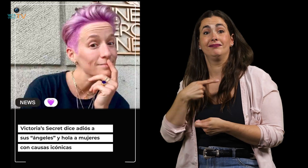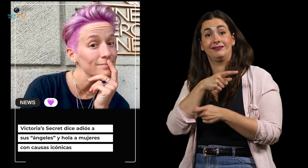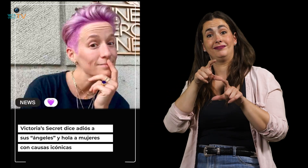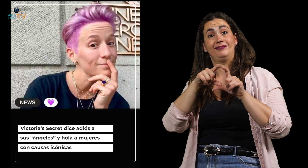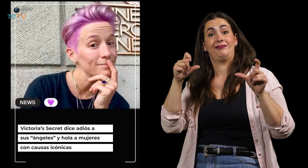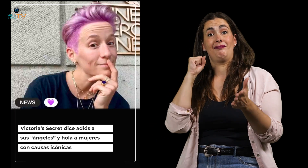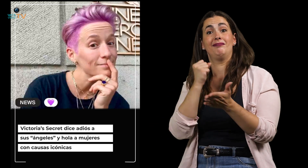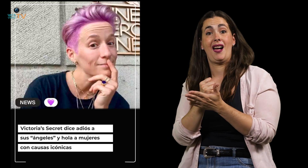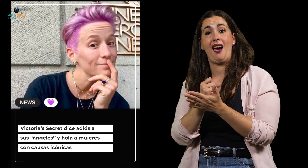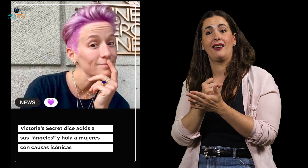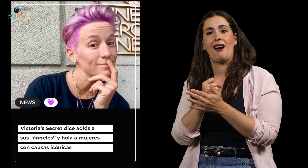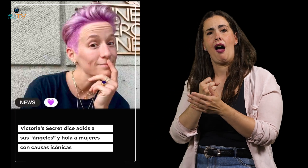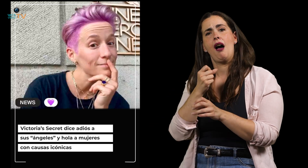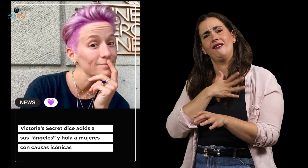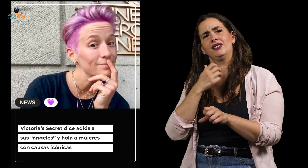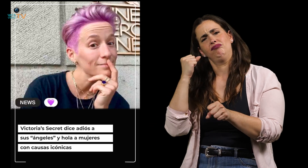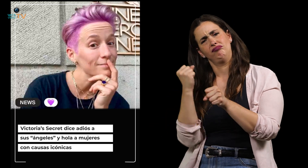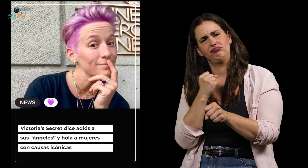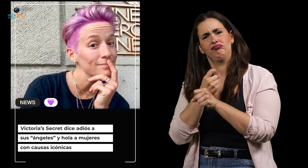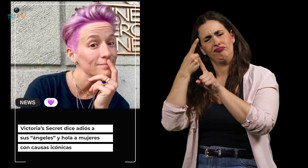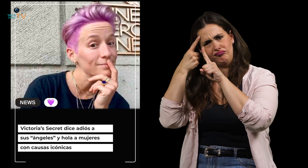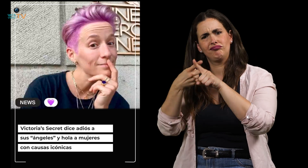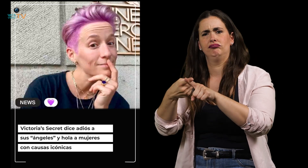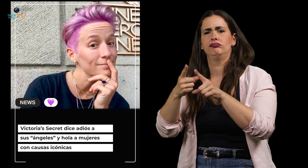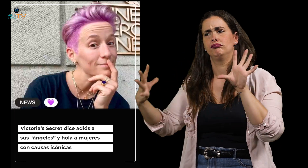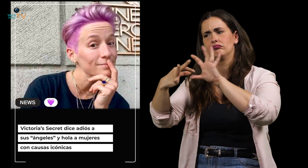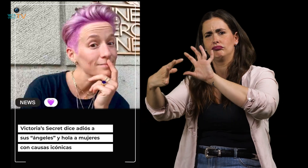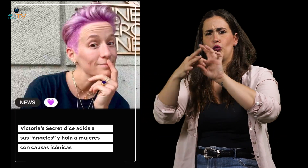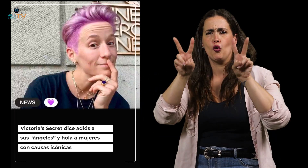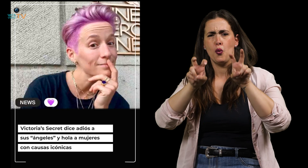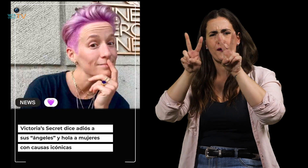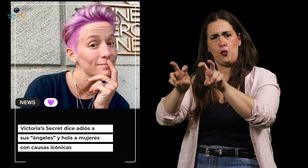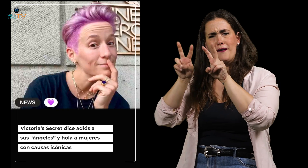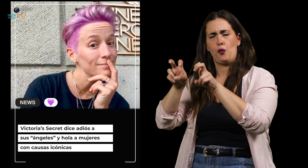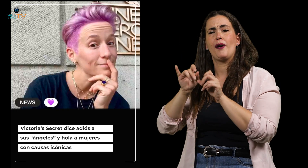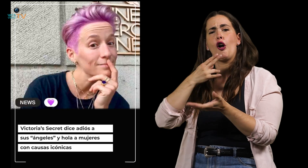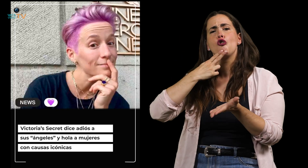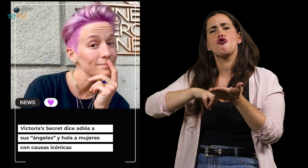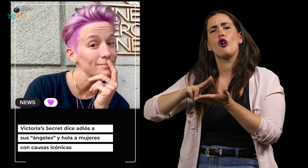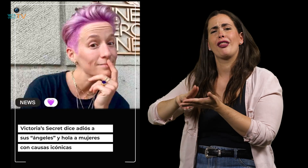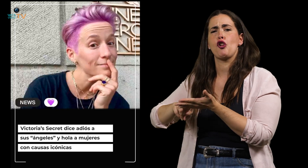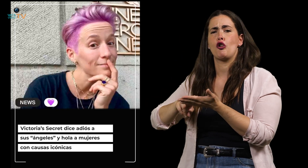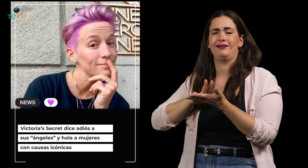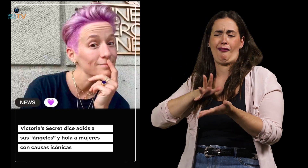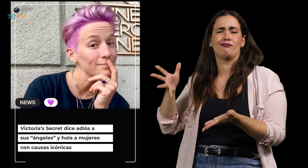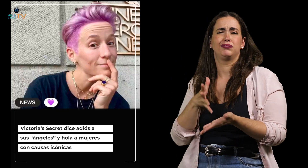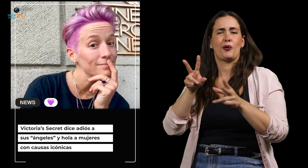VS Collective trabajará para crear nuevos programas de asociados,